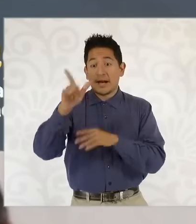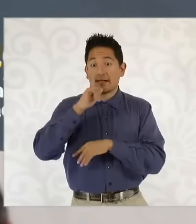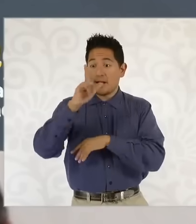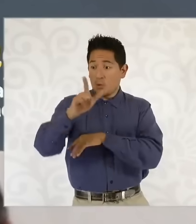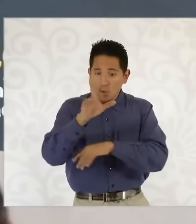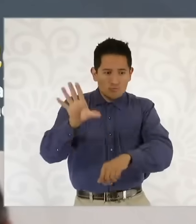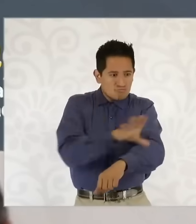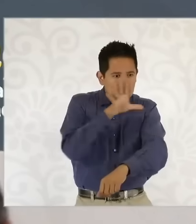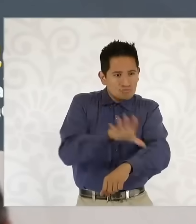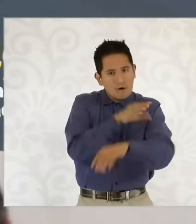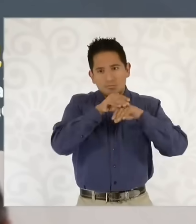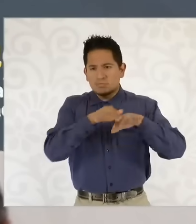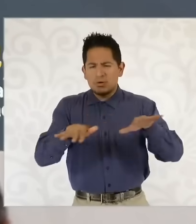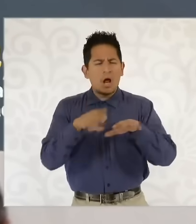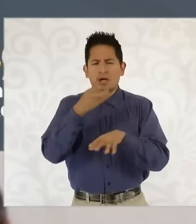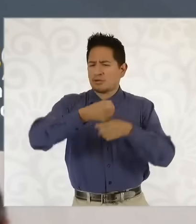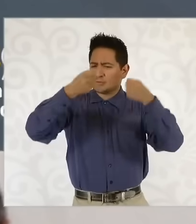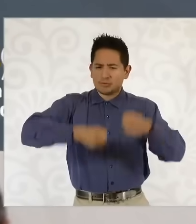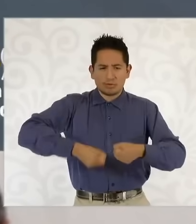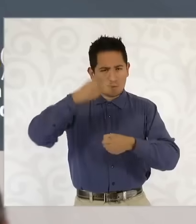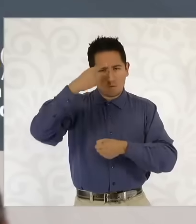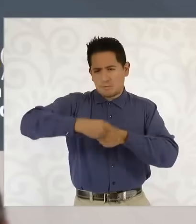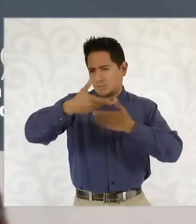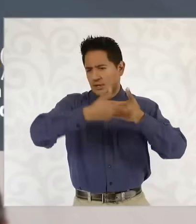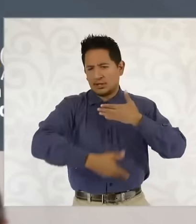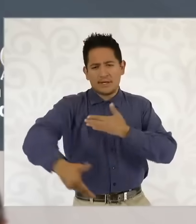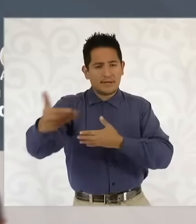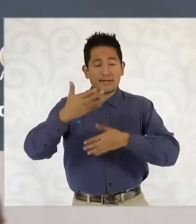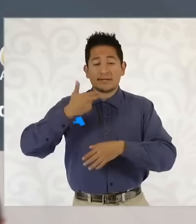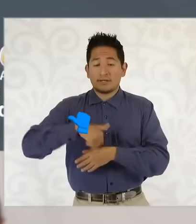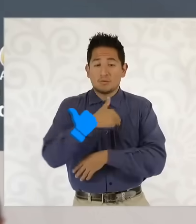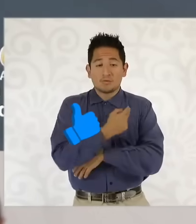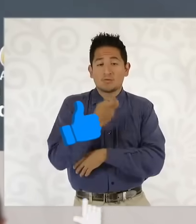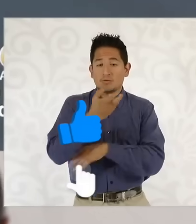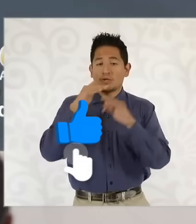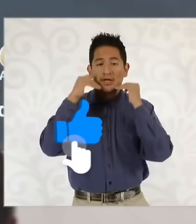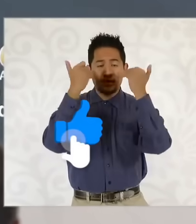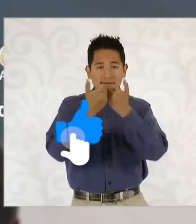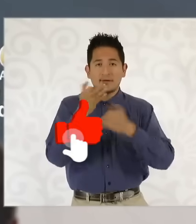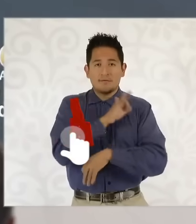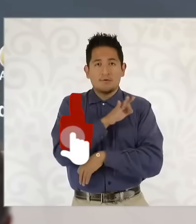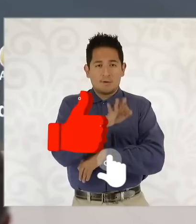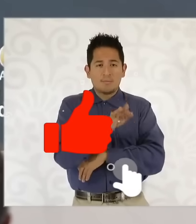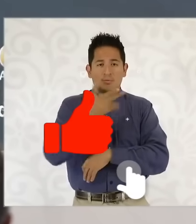operativas que hemos tenido para eh combatir la el requerimiento que tenemos de los consumos de